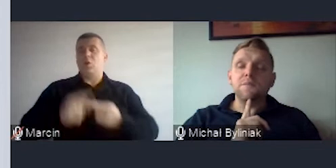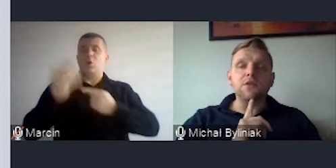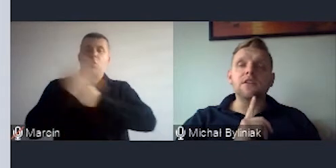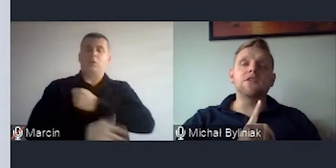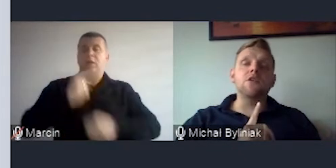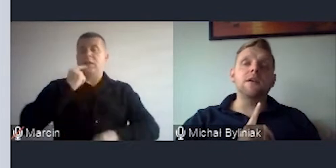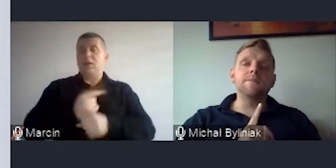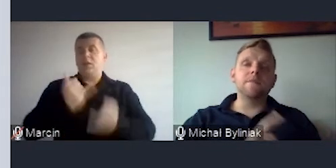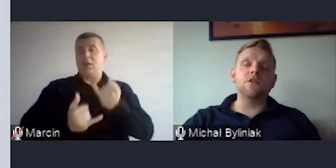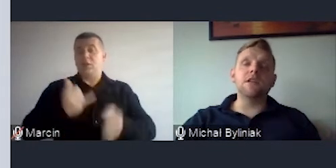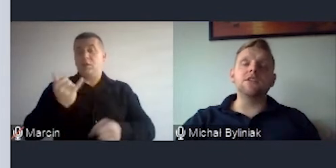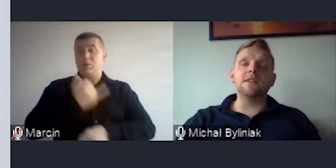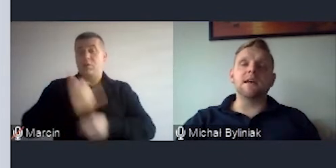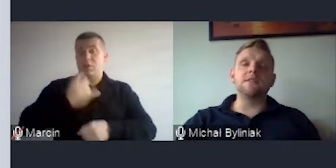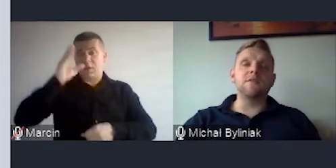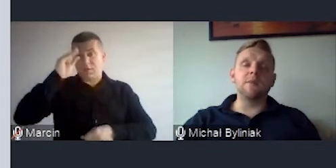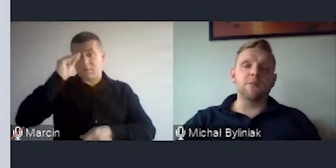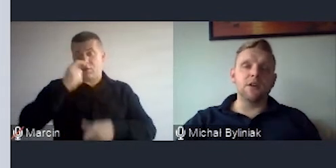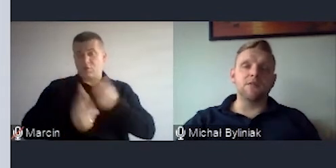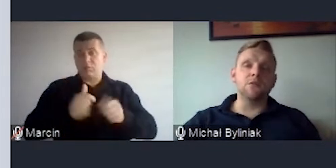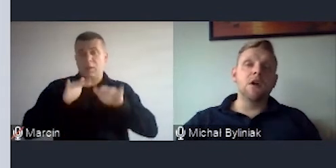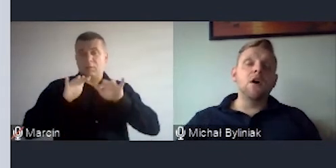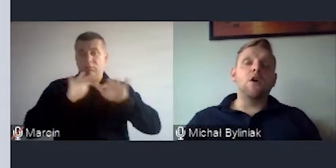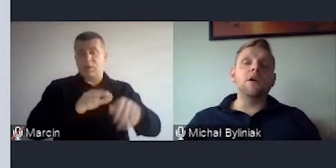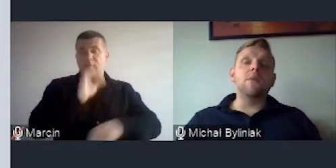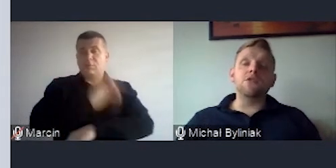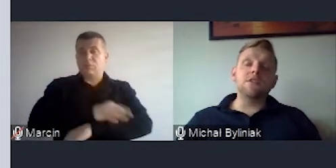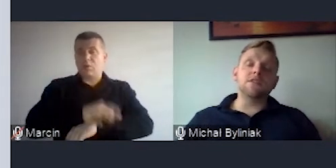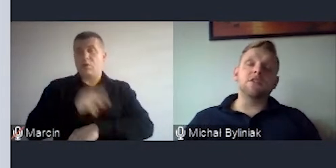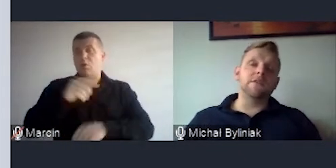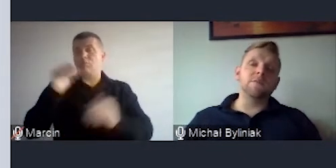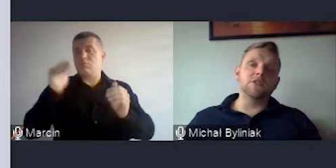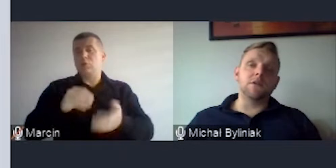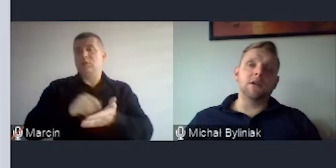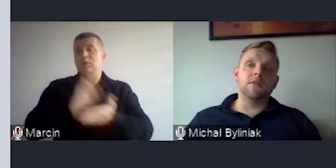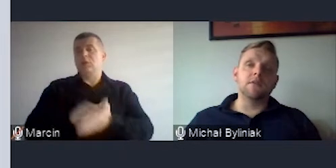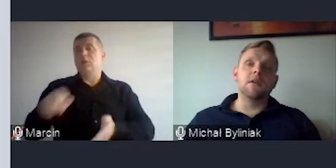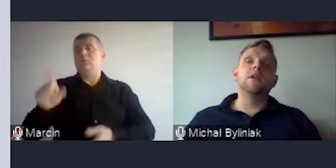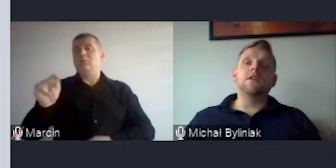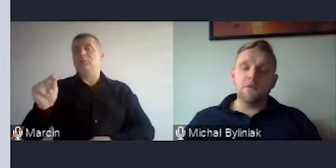Jeśli w piątek wieczorem dokonacie transakcji w ramach projektu, ona może się zaksięgować w poniedziałek